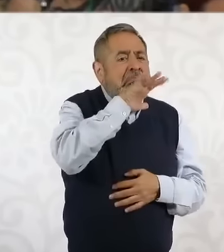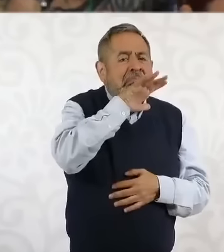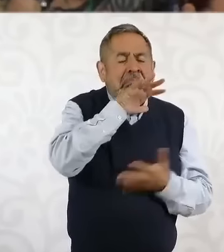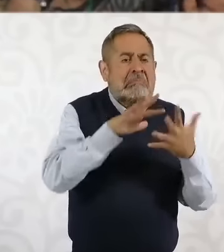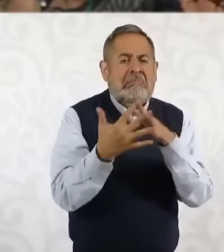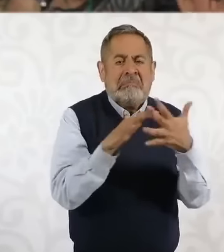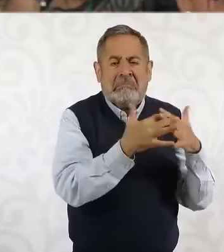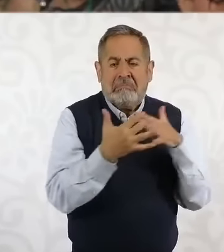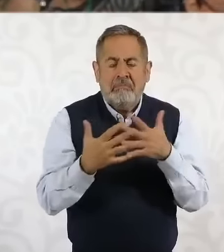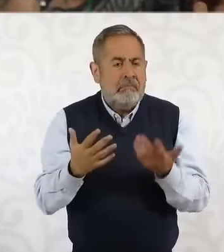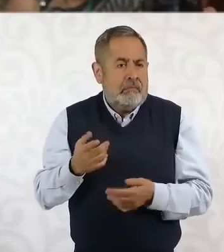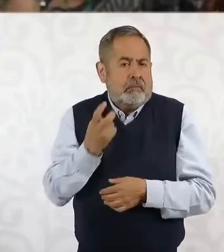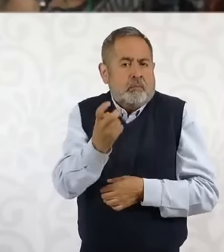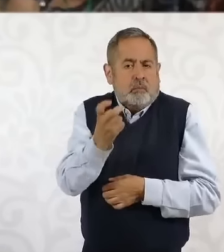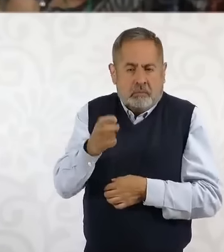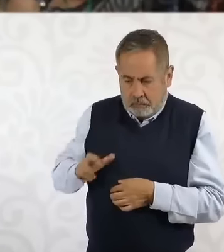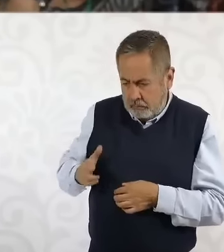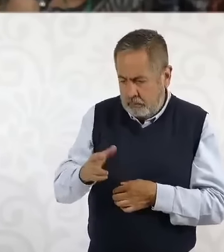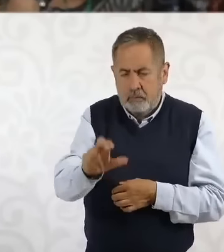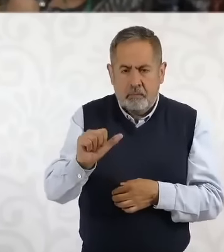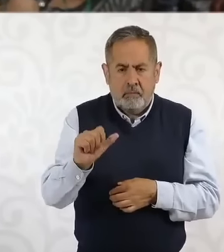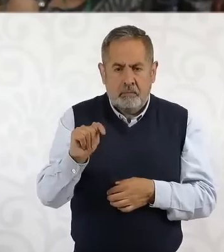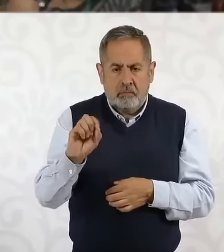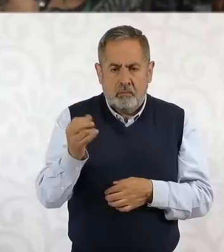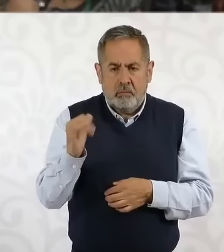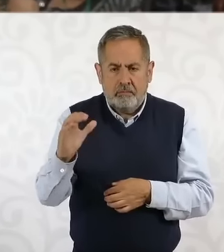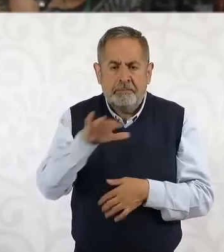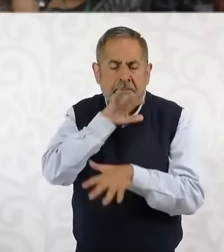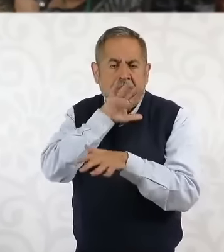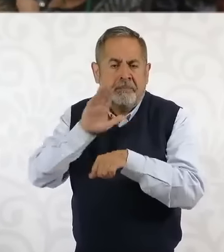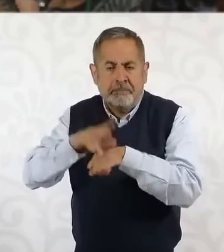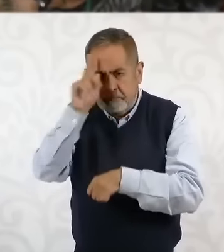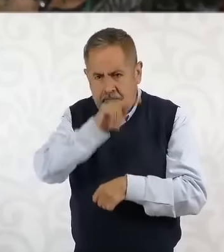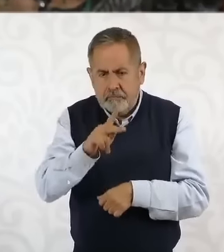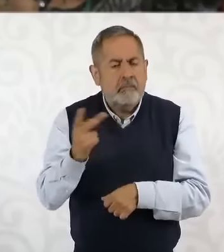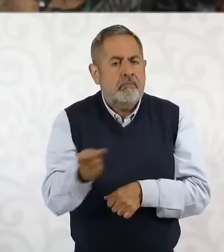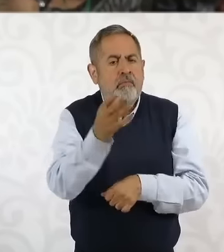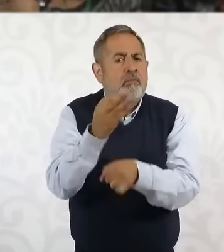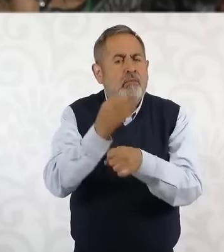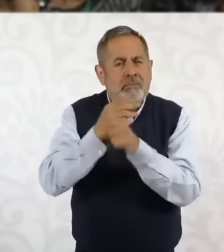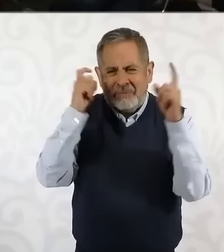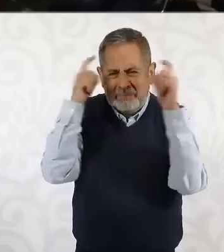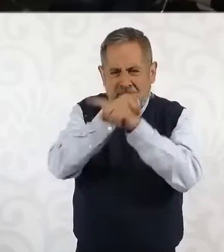podría comentarnos cuáles son los grandes retos que está teniendo el saneamiento del río Atoyac.